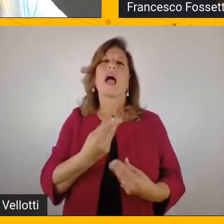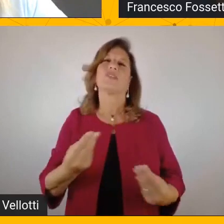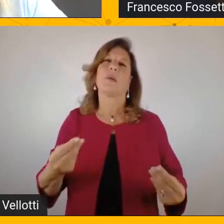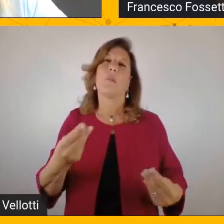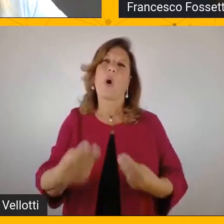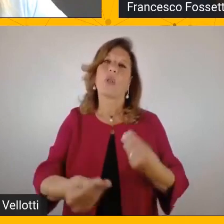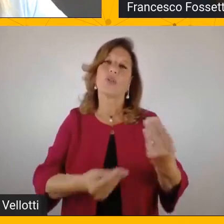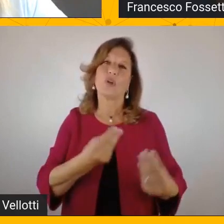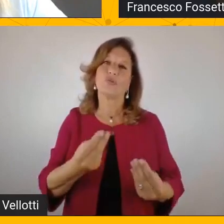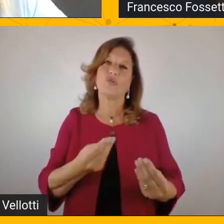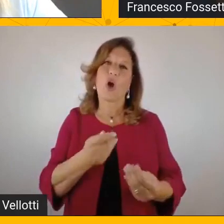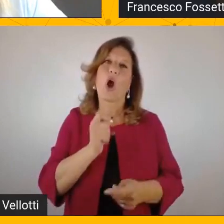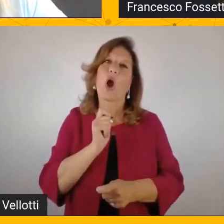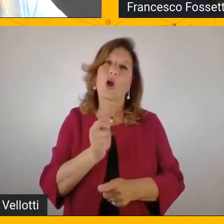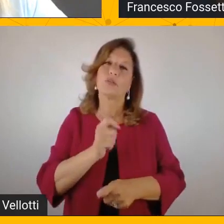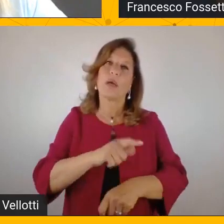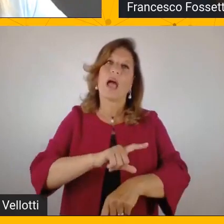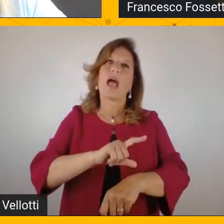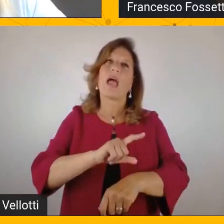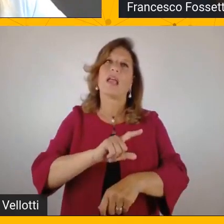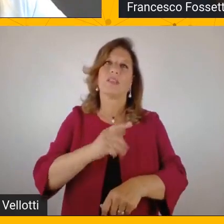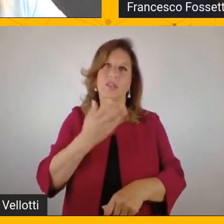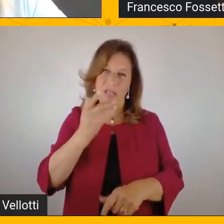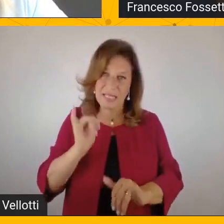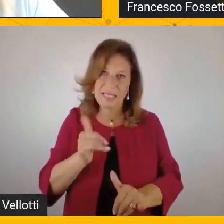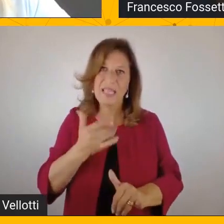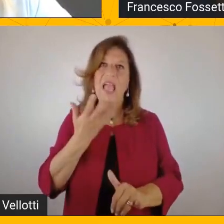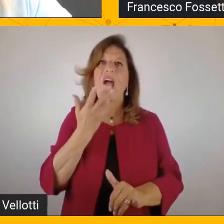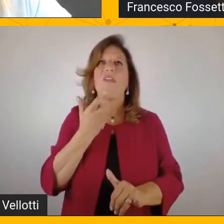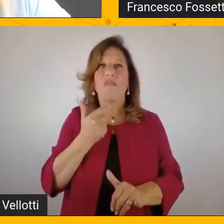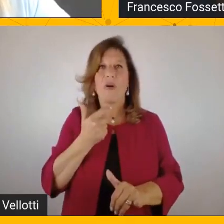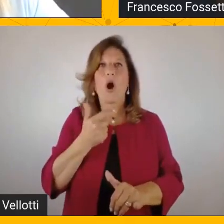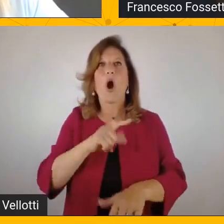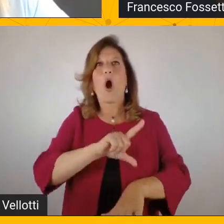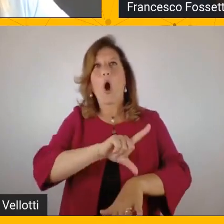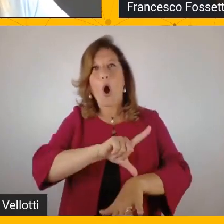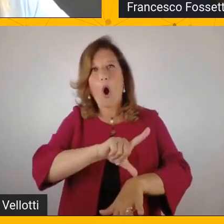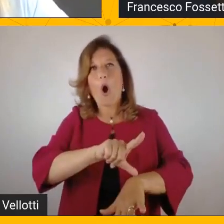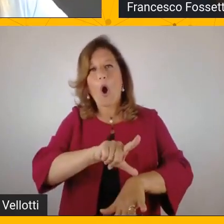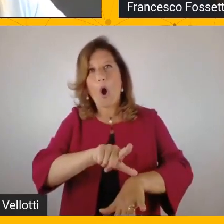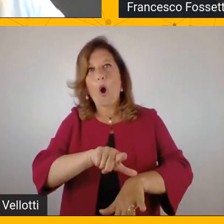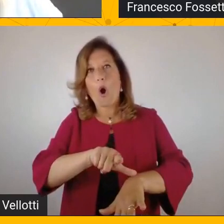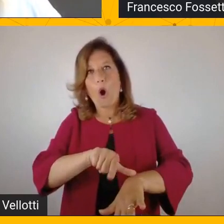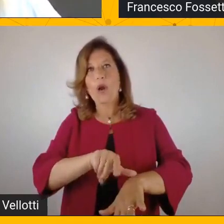tante ore mi piace anche l'idea